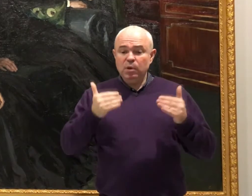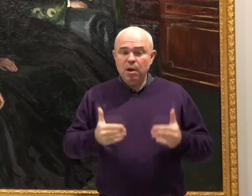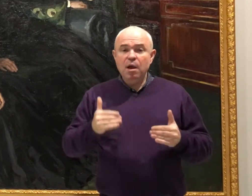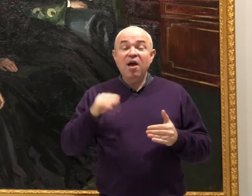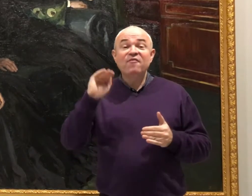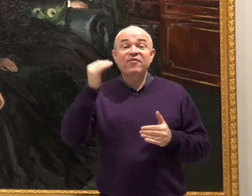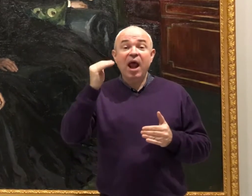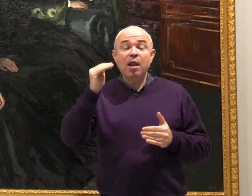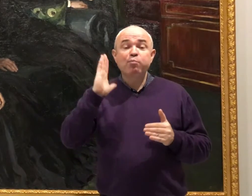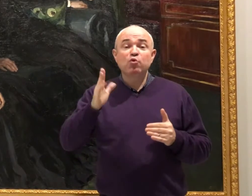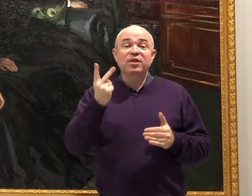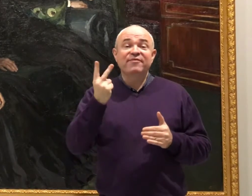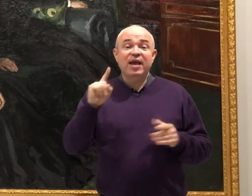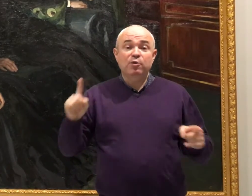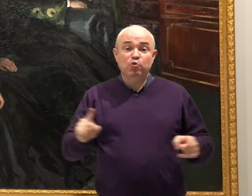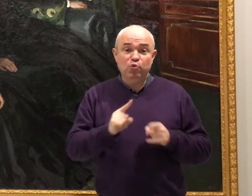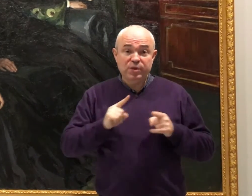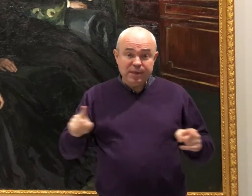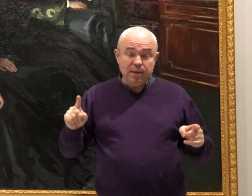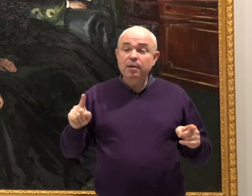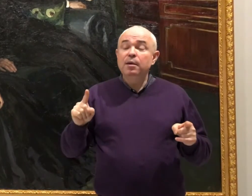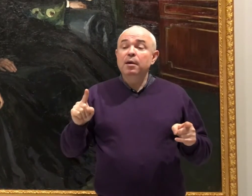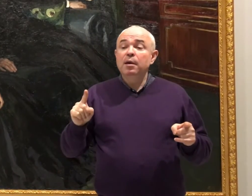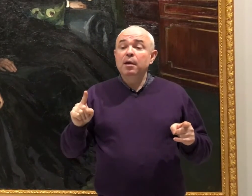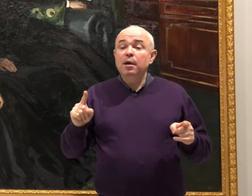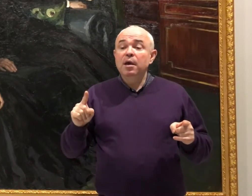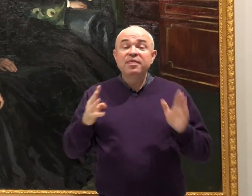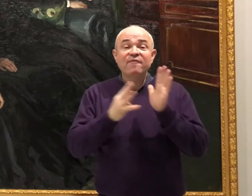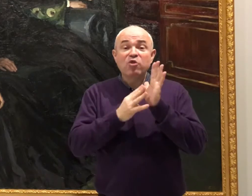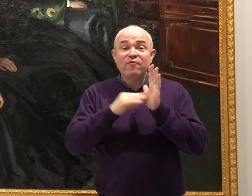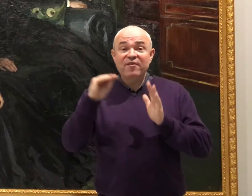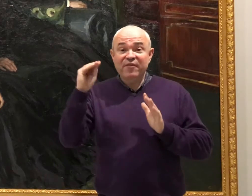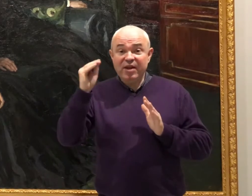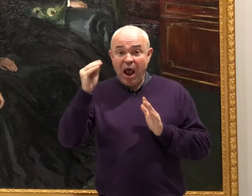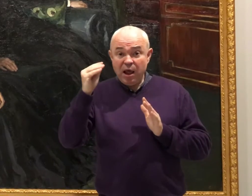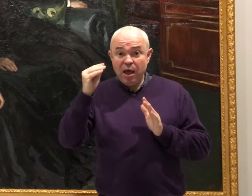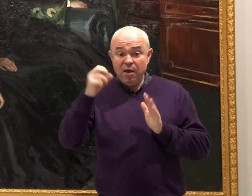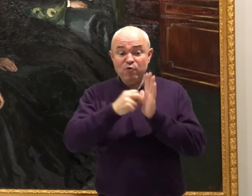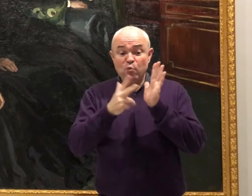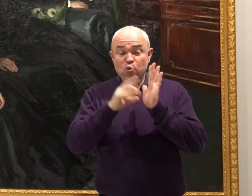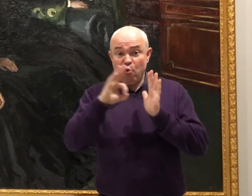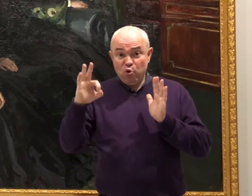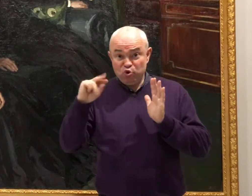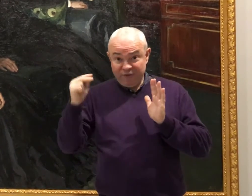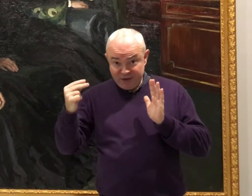На февраль запланированы две экскурсии. Первая – 9 февраля, в 18:00. Это четверг.